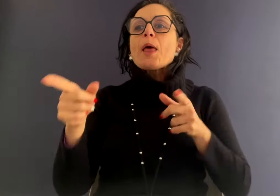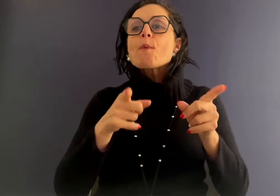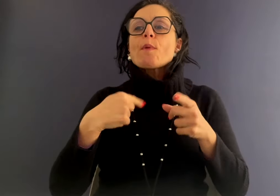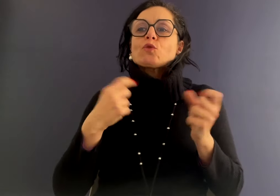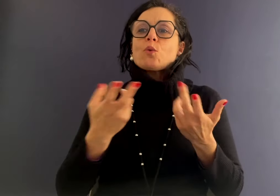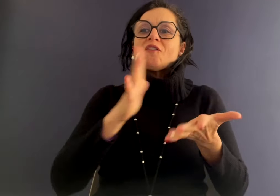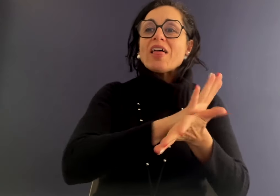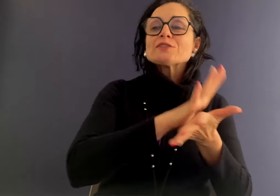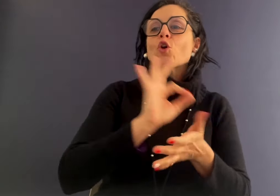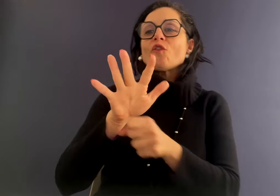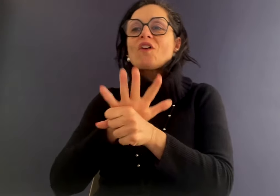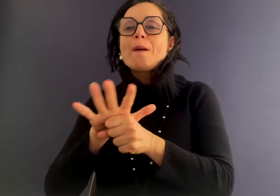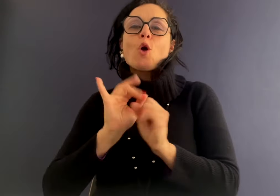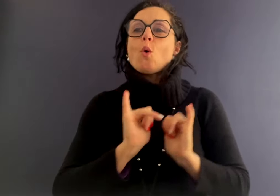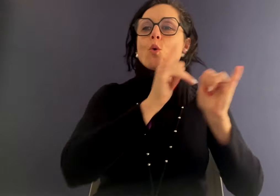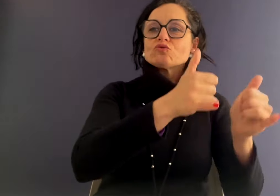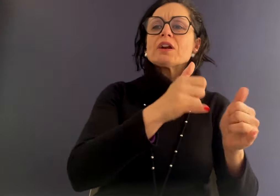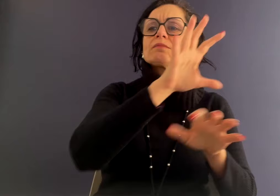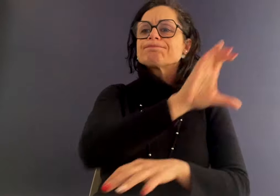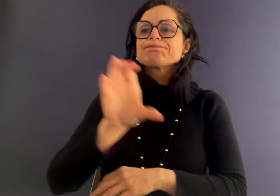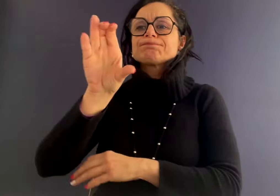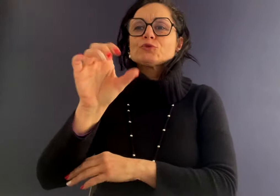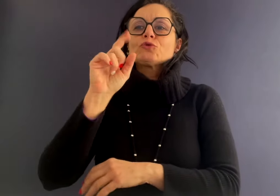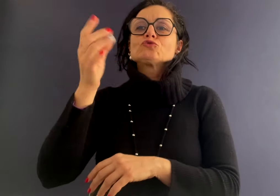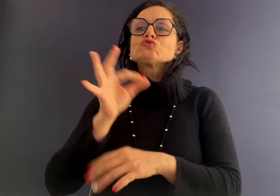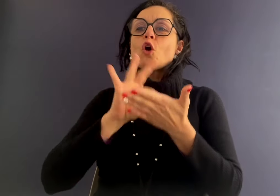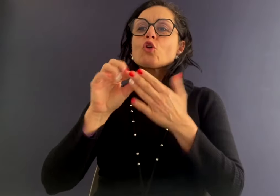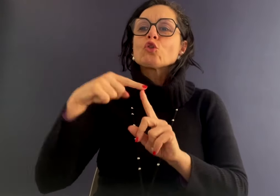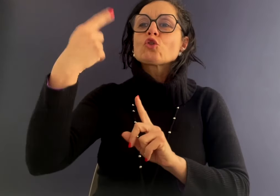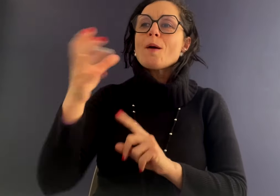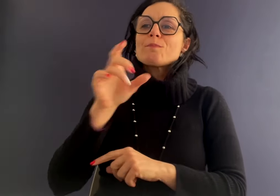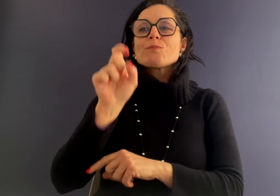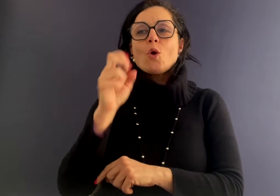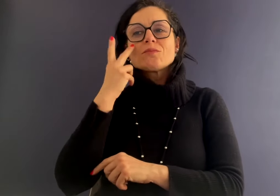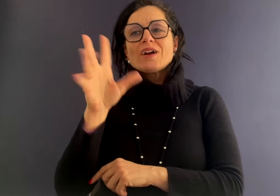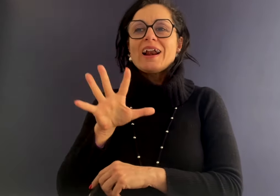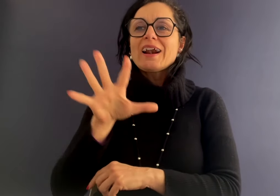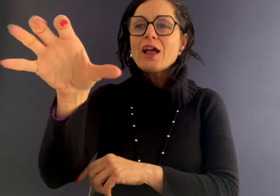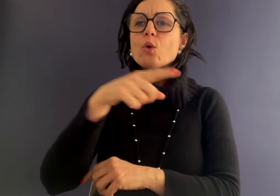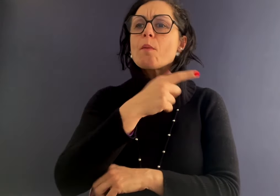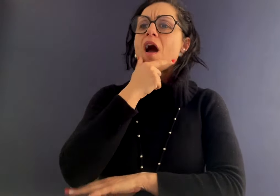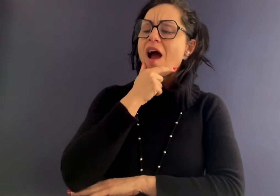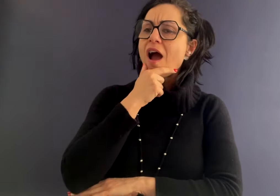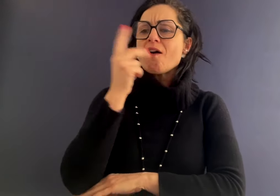di rivedere un programma, qualora la persona sorda non potesse vederlo in diretta.